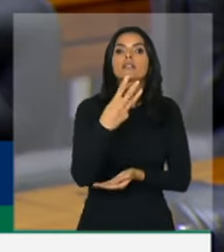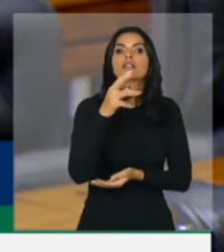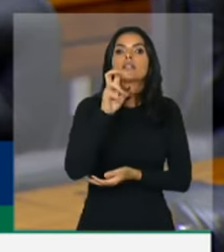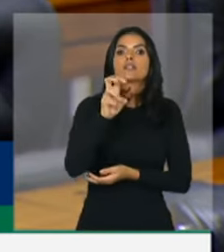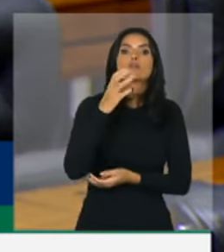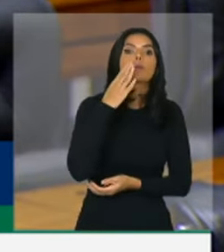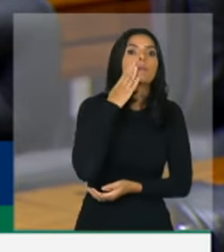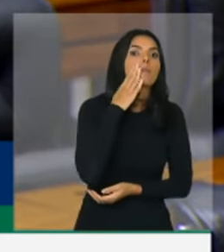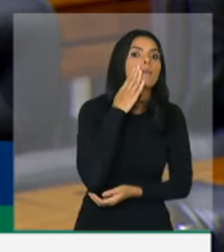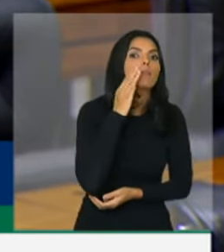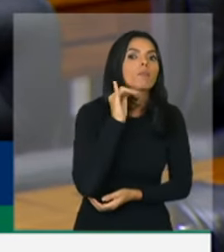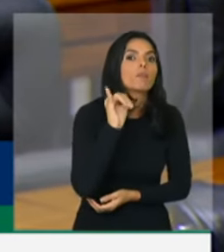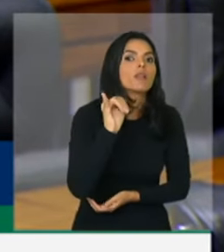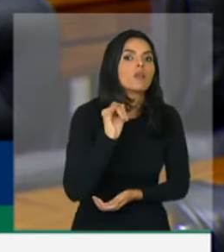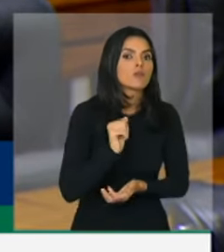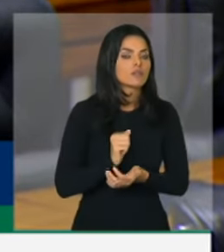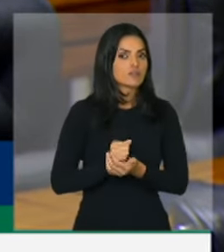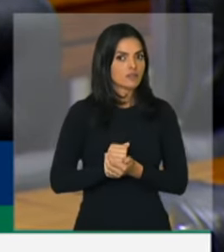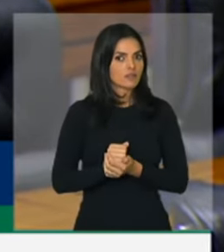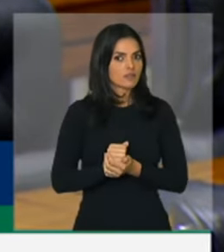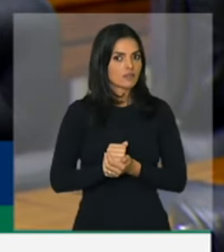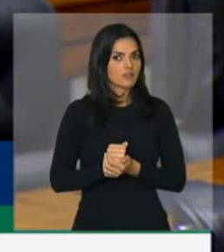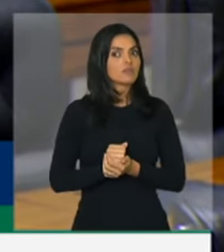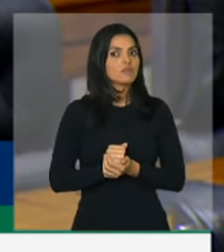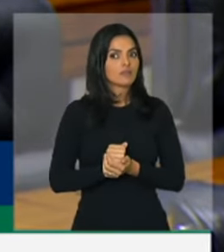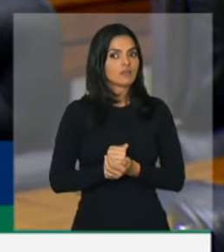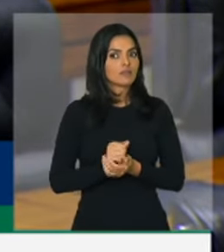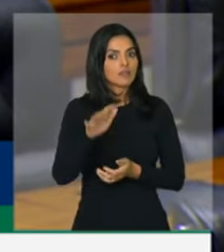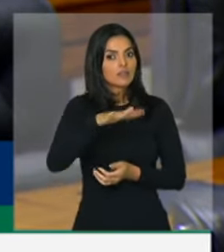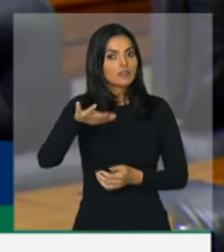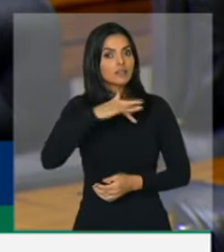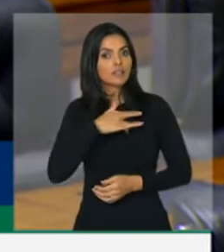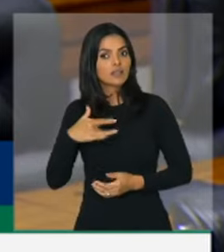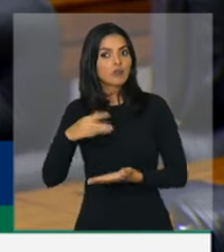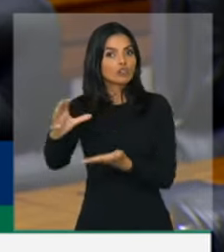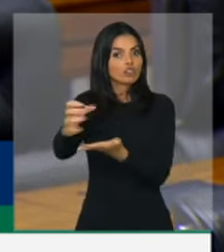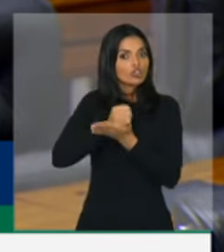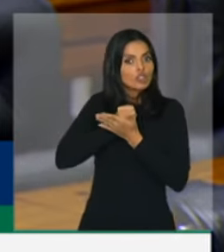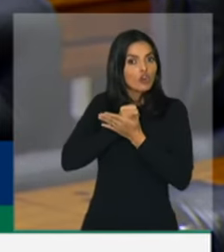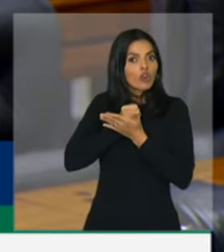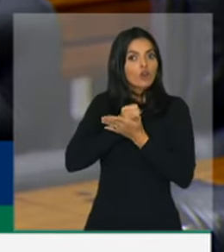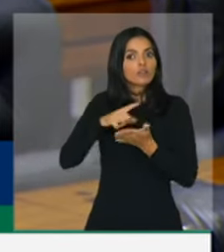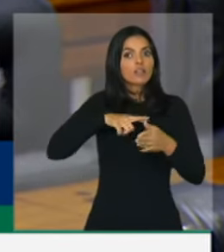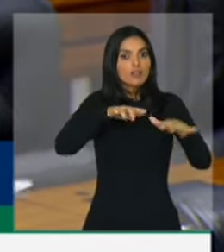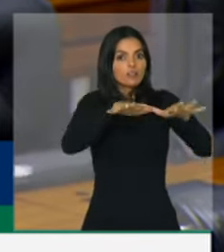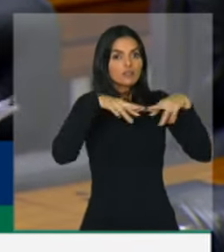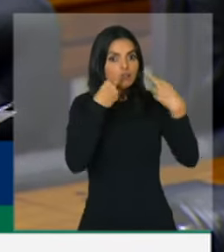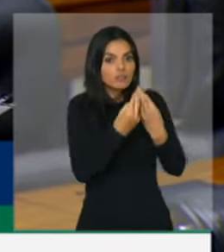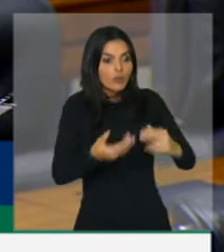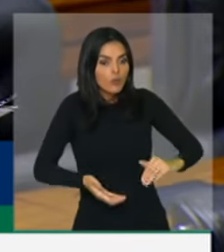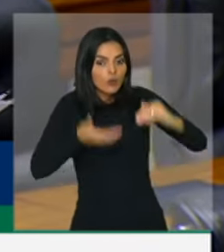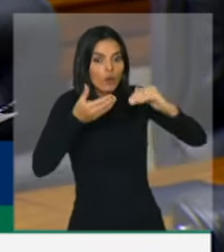TIROU NESTE ANO 35 BILHÕES, PRESIDENTE MARCELO DAS SAÚDE. NÓS TEMOS SESSÃO DO CONGRESSO, NÓS PODEMOS REPOR, ALÉM DA EDUCAÇÃO E OUTROS TEMAS. ESSA LUTA FAREMOS